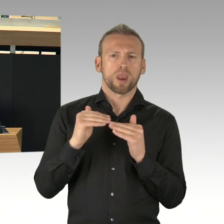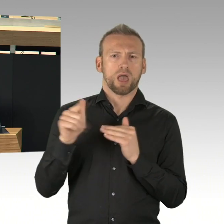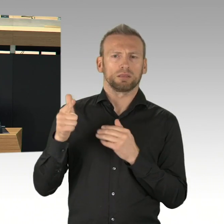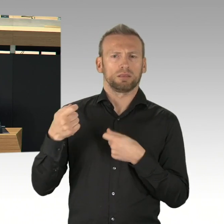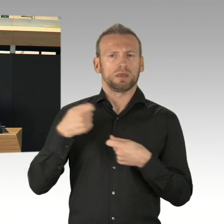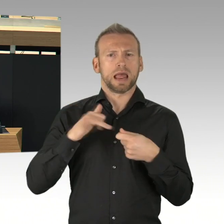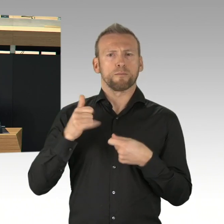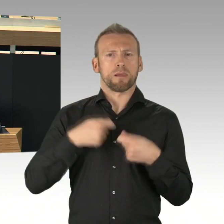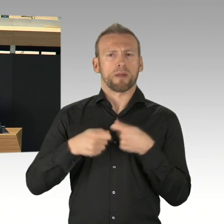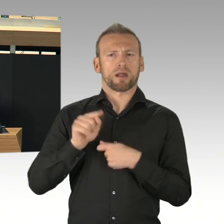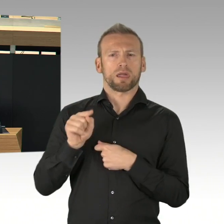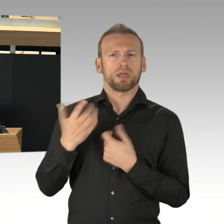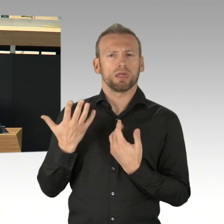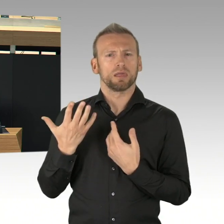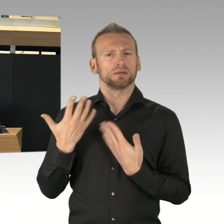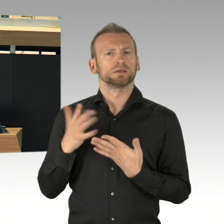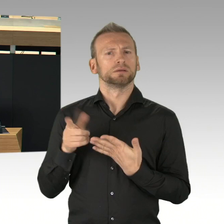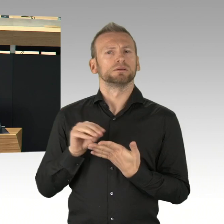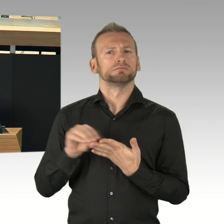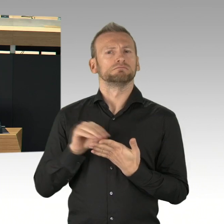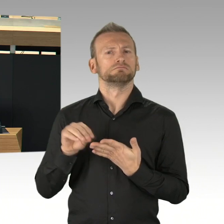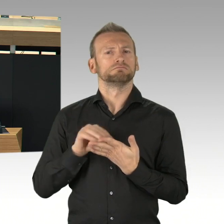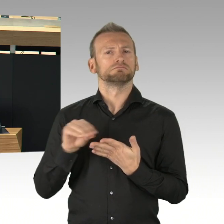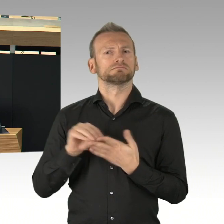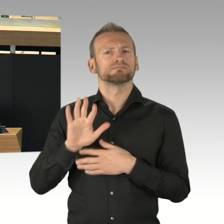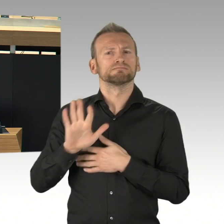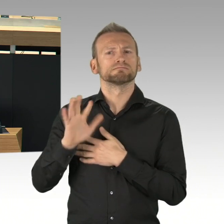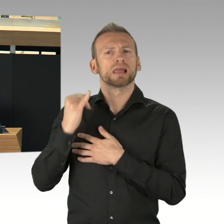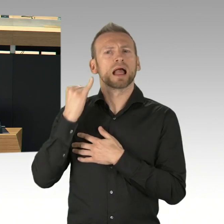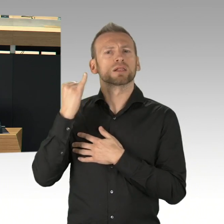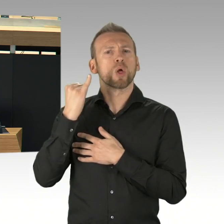Sie haben doch vor wenigen Wochen hier noch im Ausschuss, in diesem Parlament deutlich gesagt: